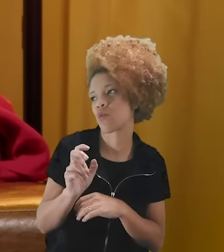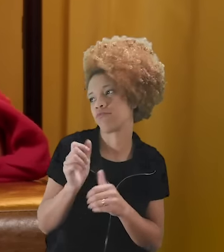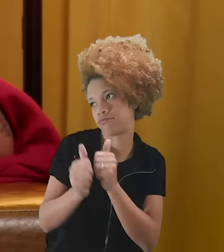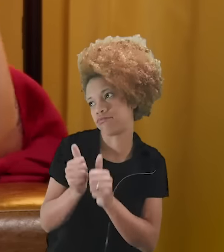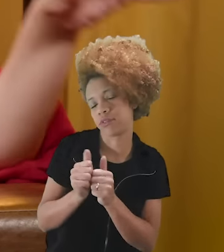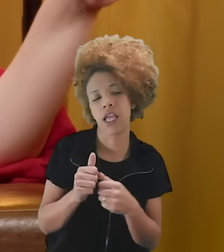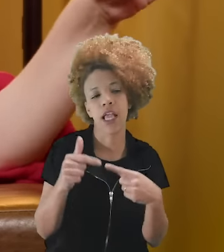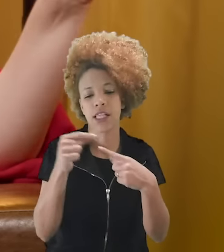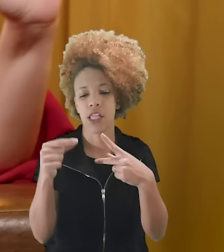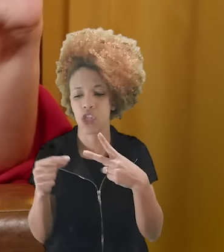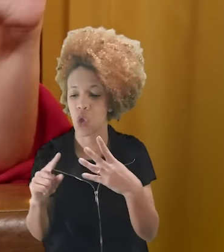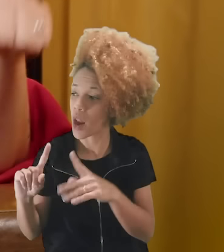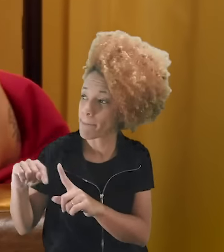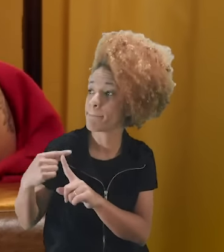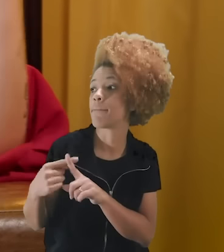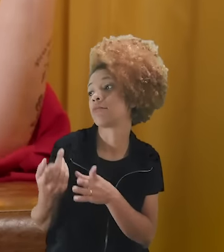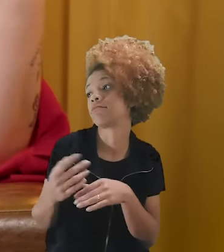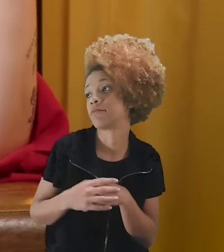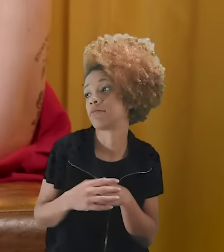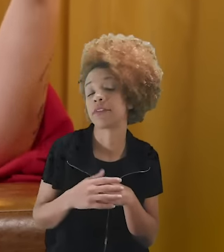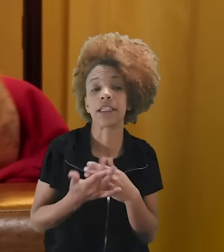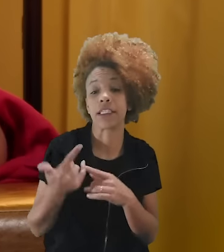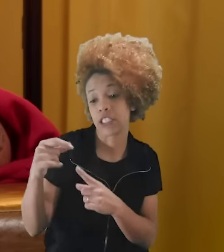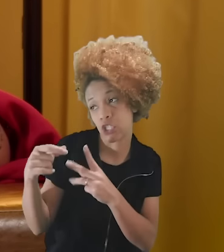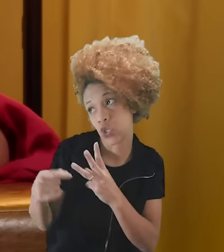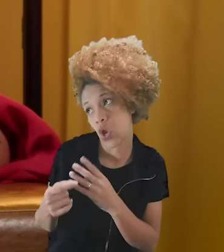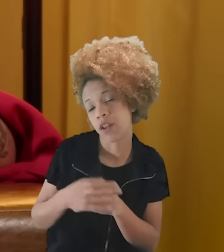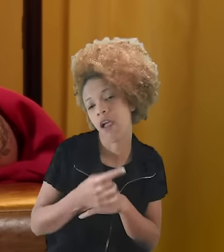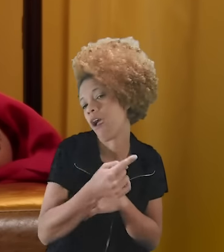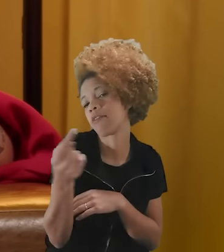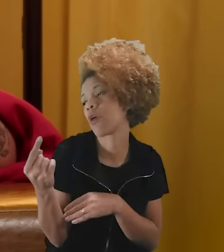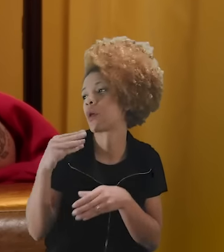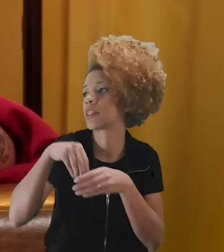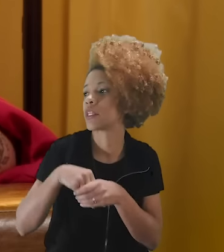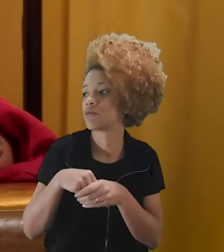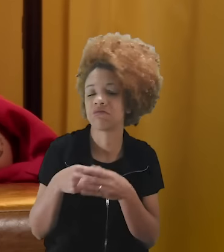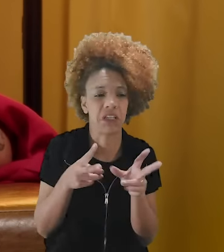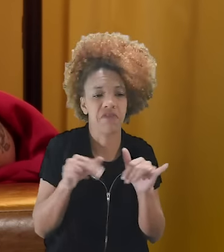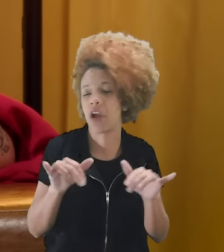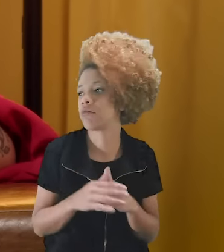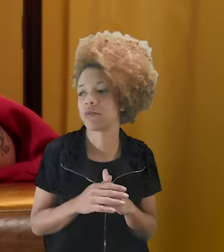você escolhe mais quatro jogadores e e escolhe cada um a sua função dentro da partida e vai e dhe